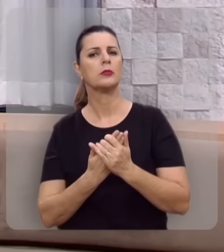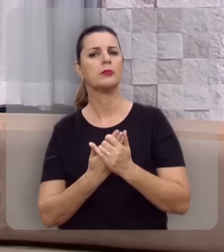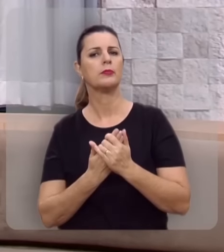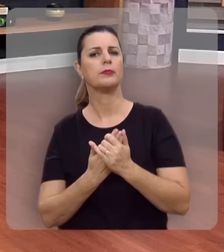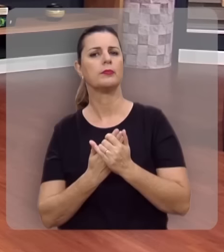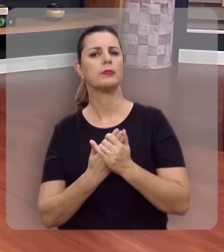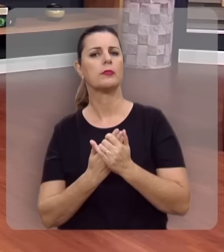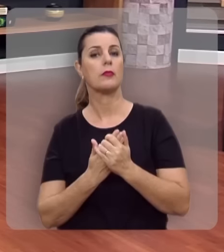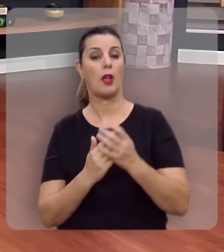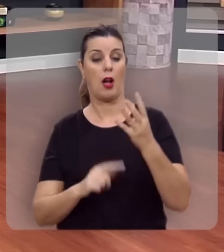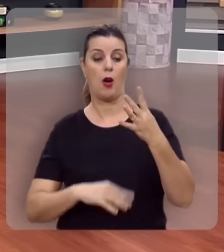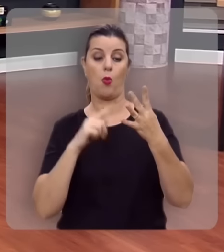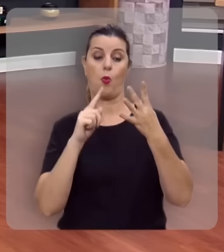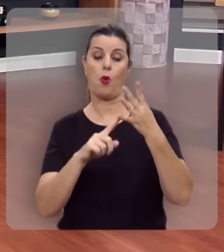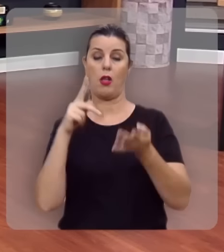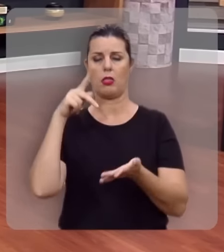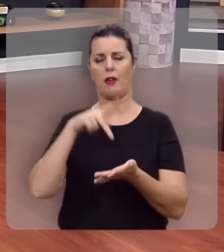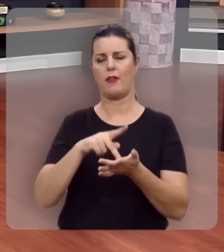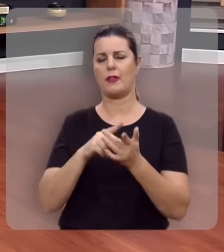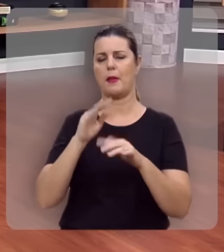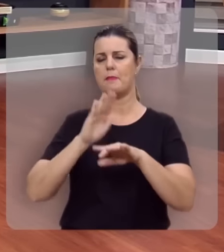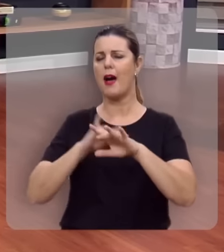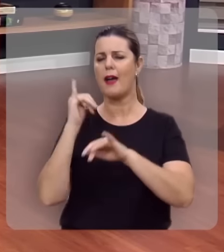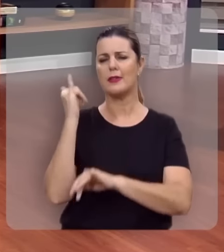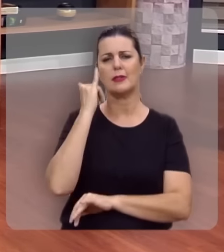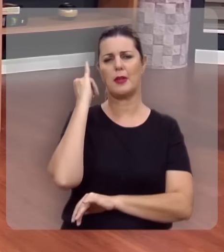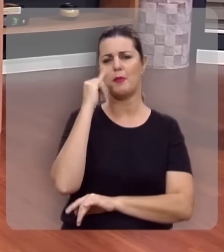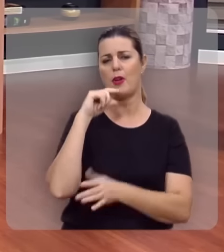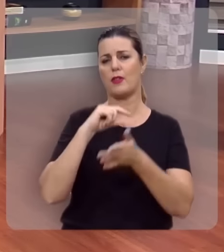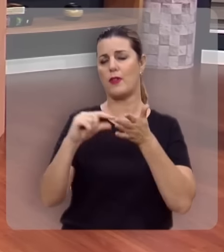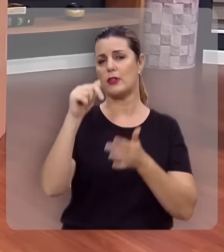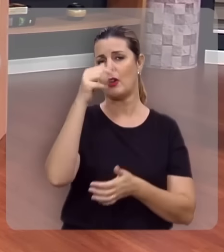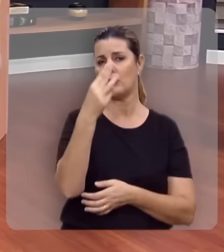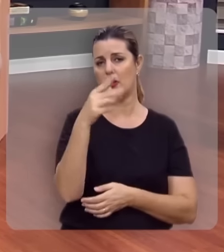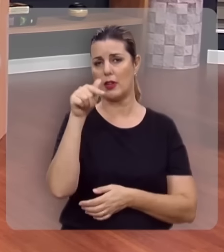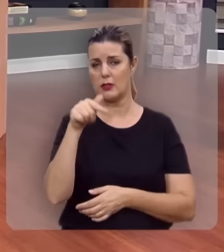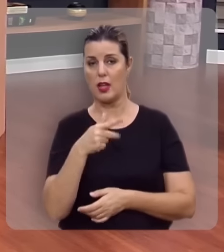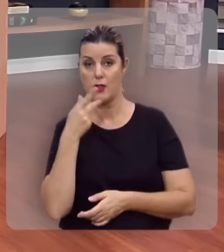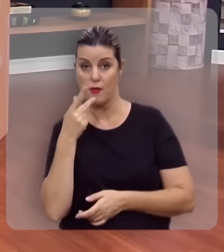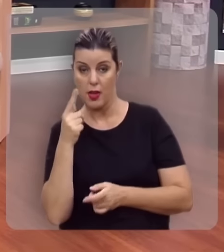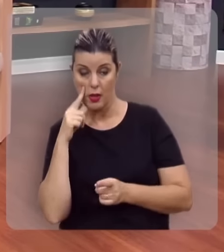mas há a quarta verdade, que eu quero destacar aqui nesse versículo 37 ainda, veja comigo,